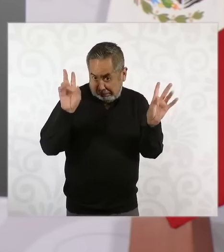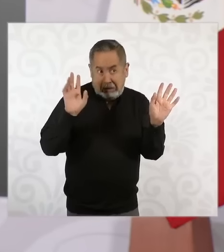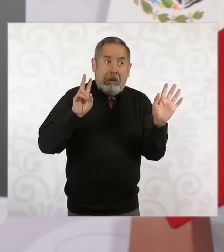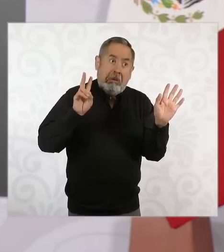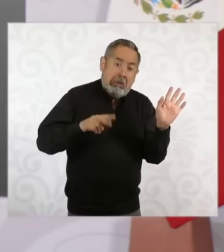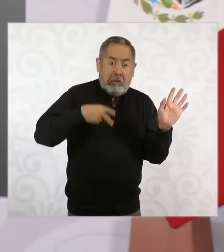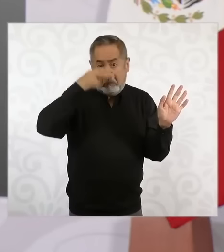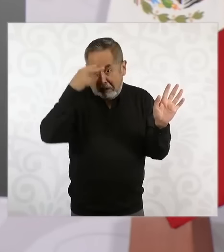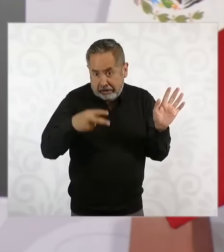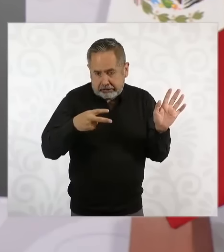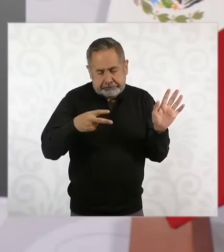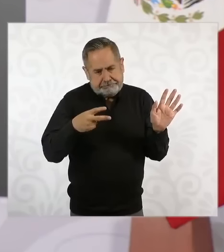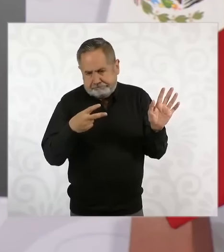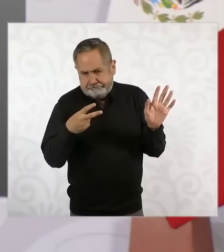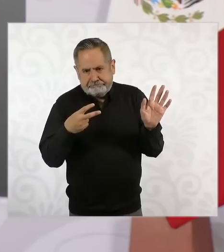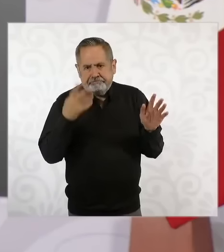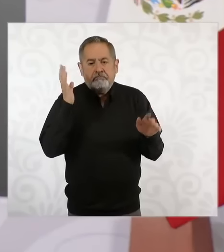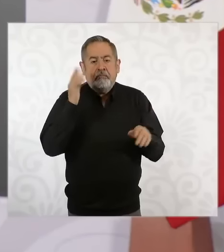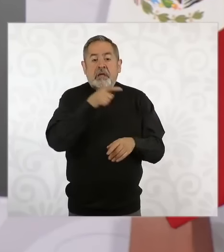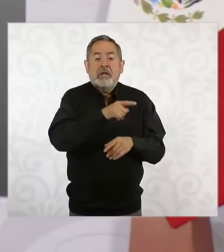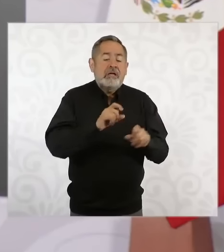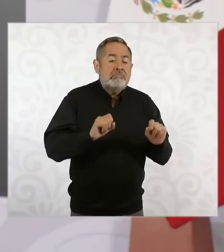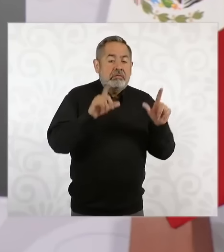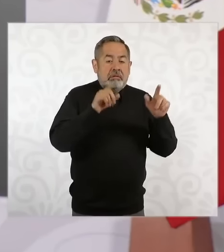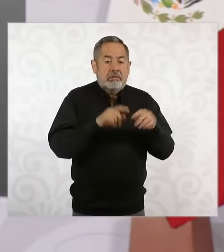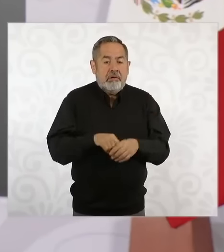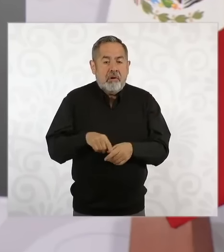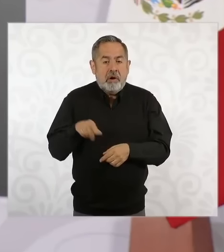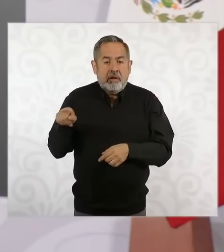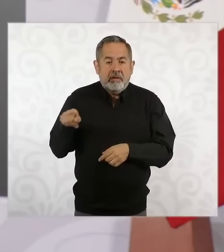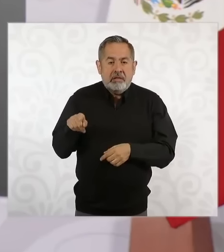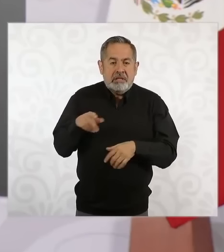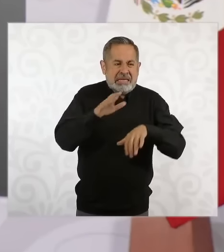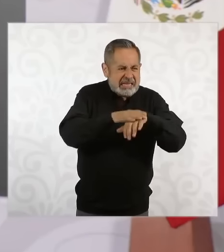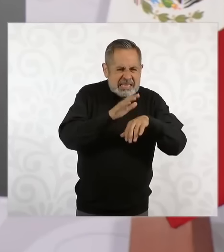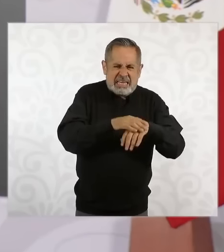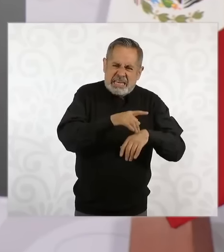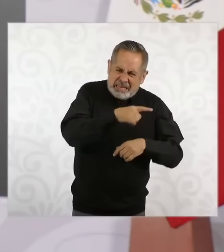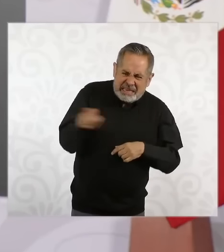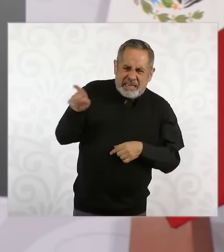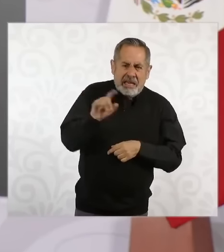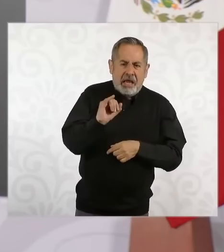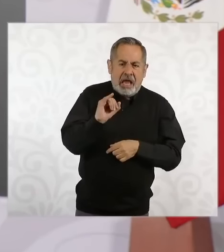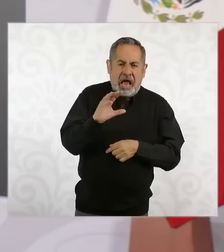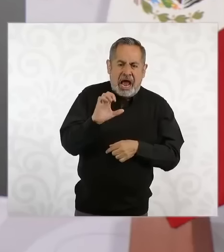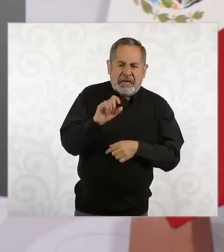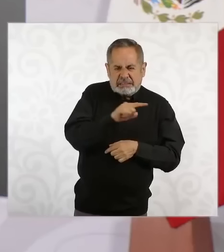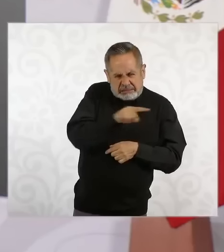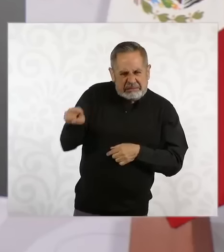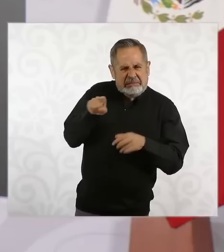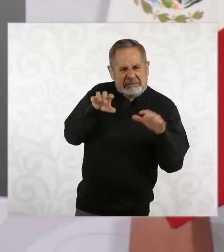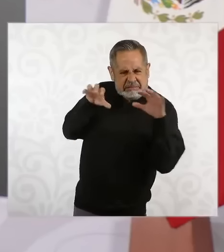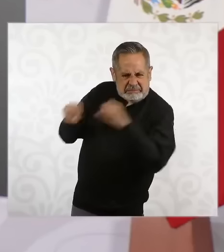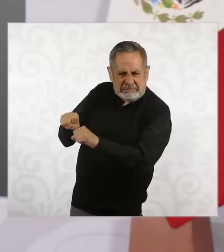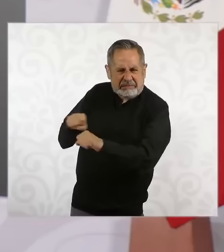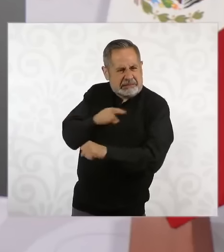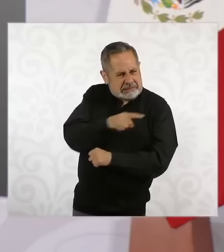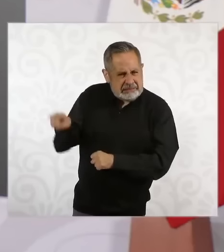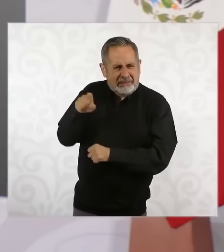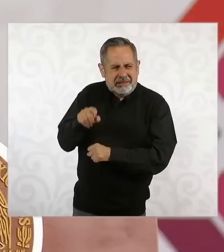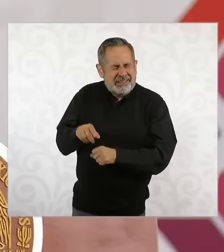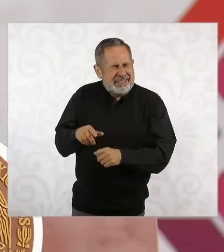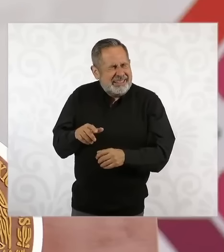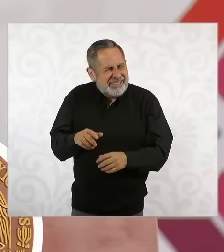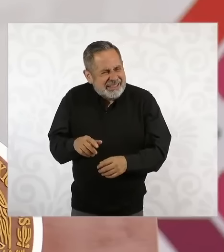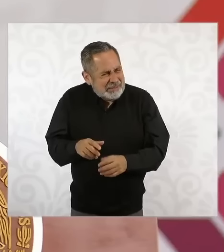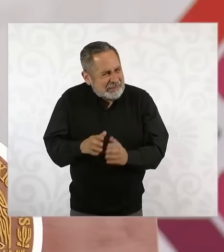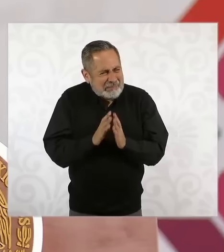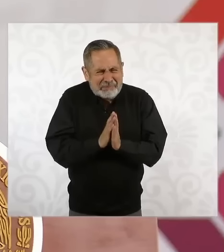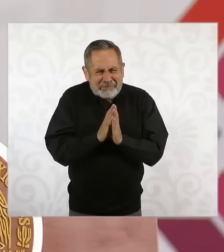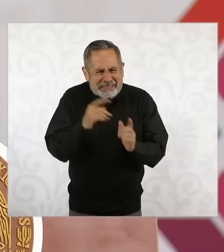sube un una publicación que dice, "A, haz lo tuyo." Es una cosa inaudita, inaudita, inaudita,